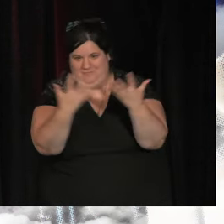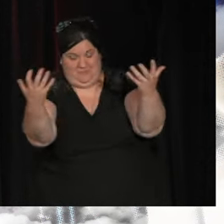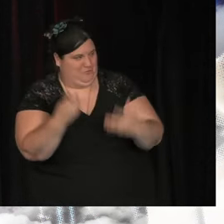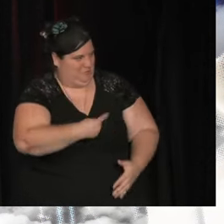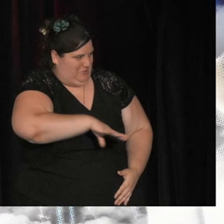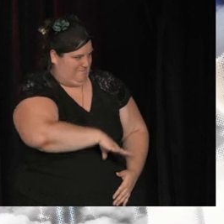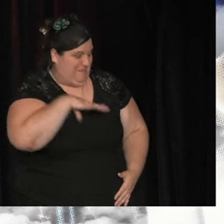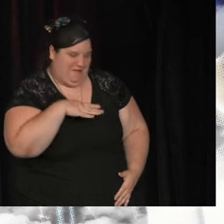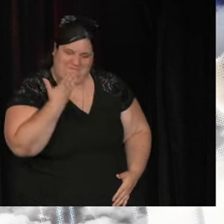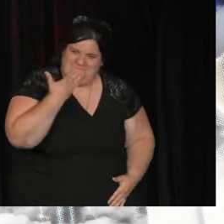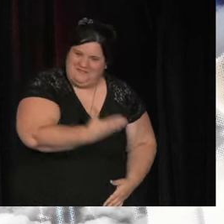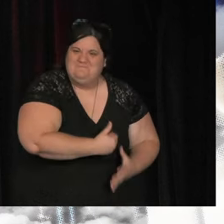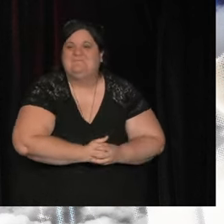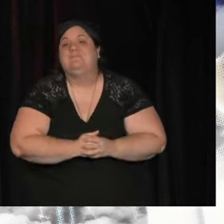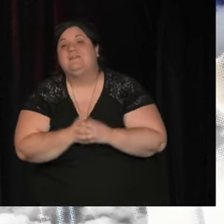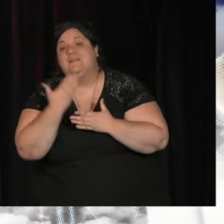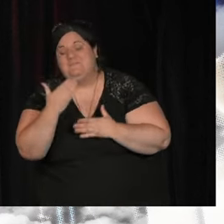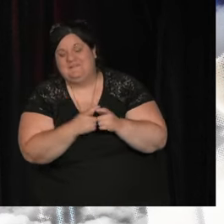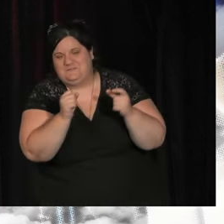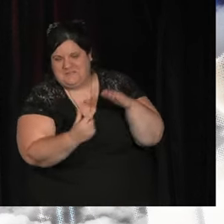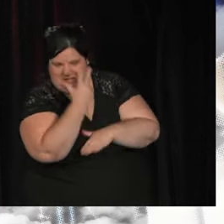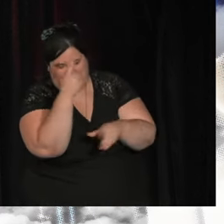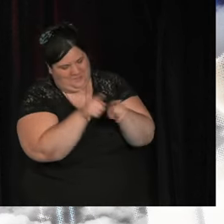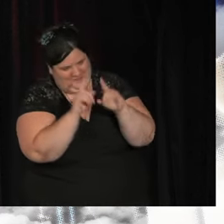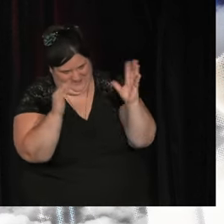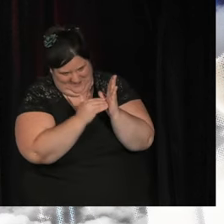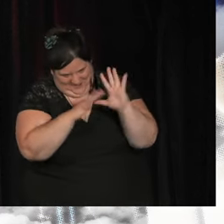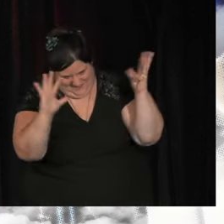Donc merci pour ça et merci à nouveau à Trilogue. Je pense qu'on peut les applaudir encore une fois.